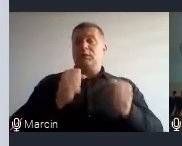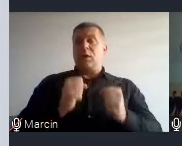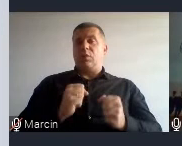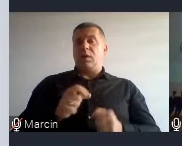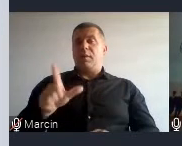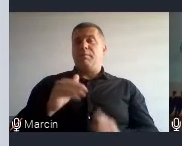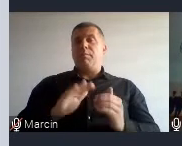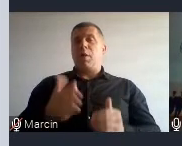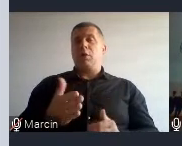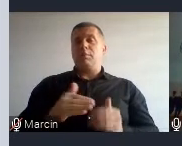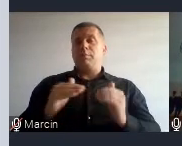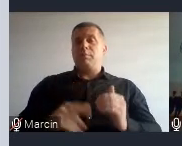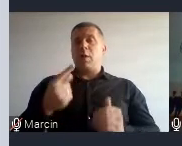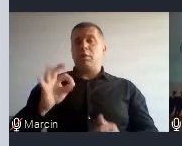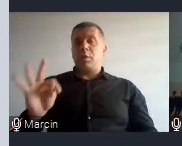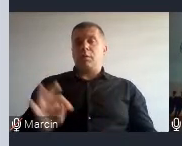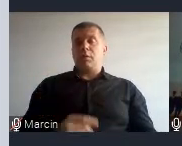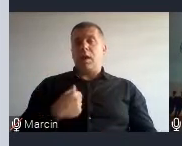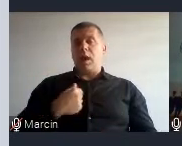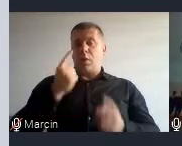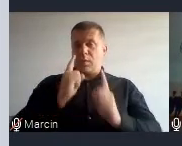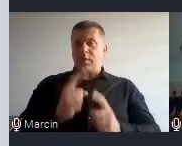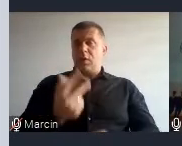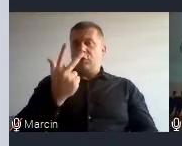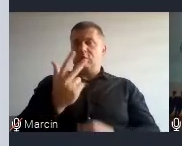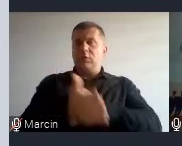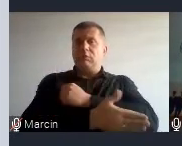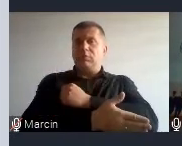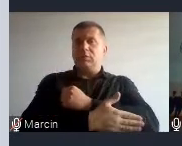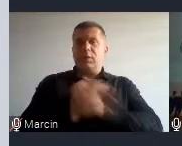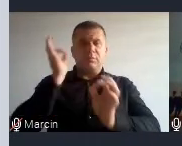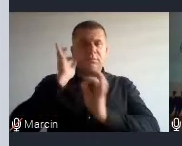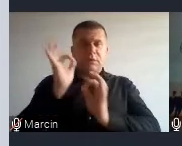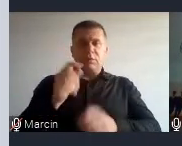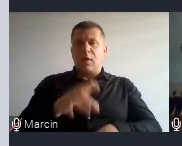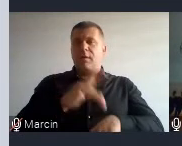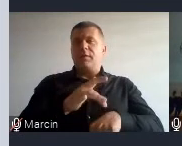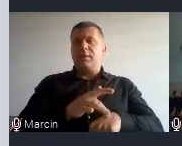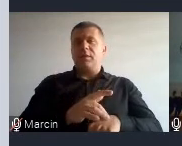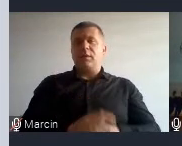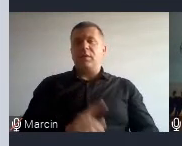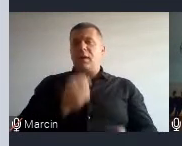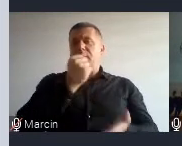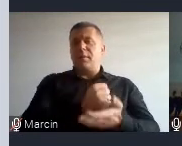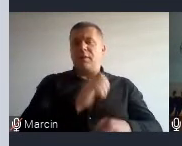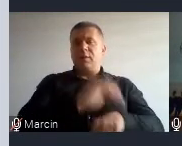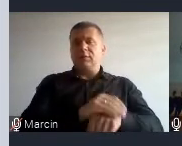Natomiast zwracam Państwu uwagę na 3 podstawowe przesłanki wynikające z prawa zamówień publicznych,